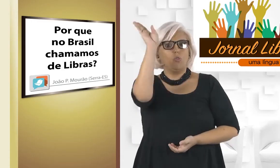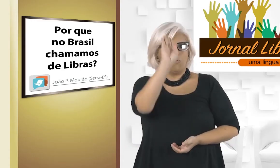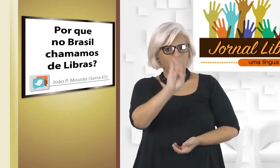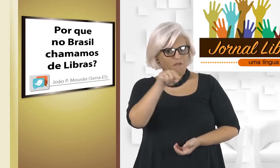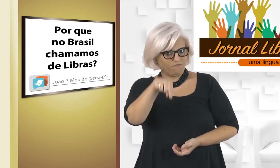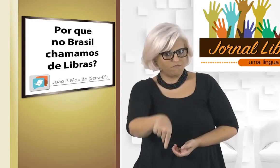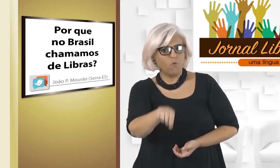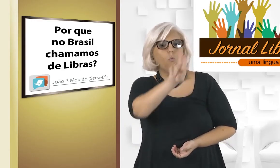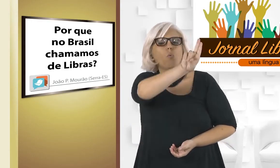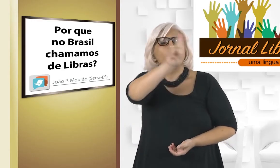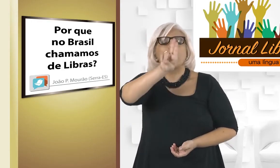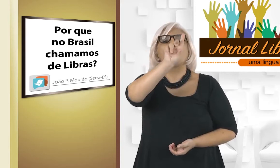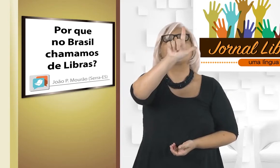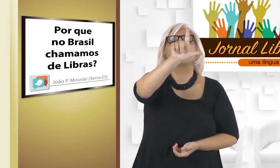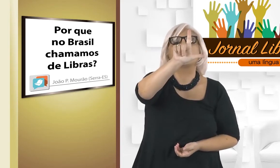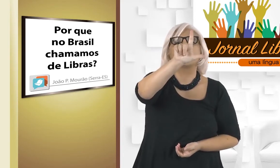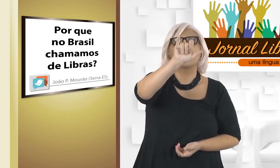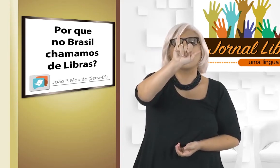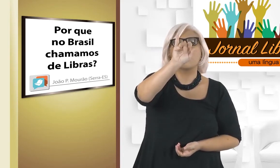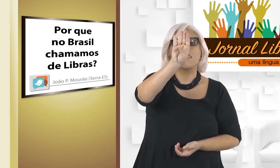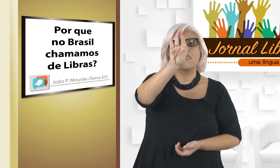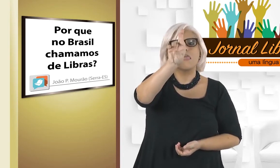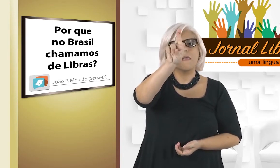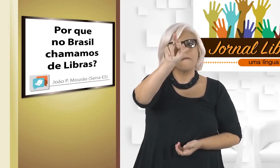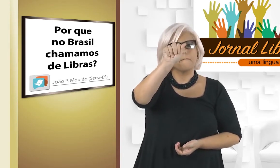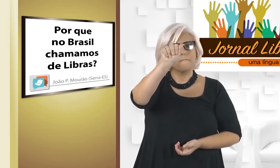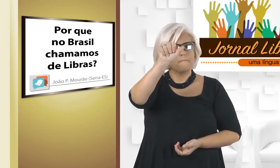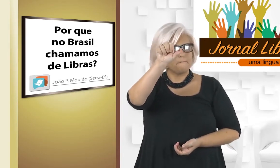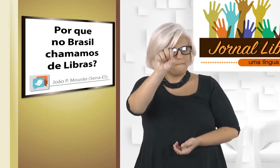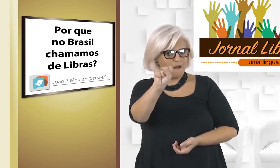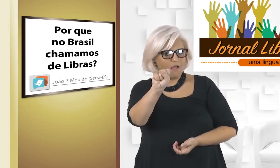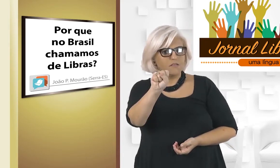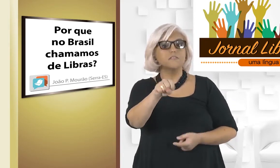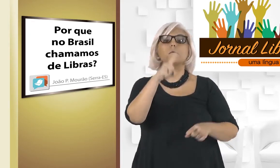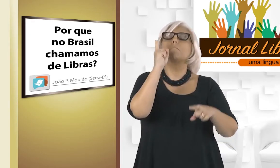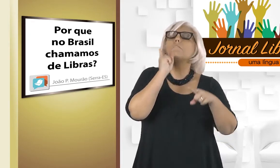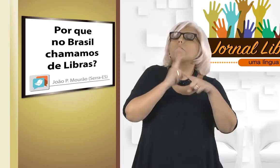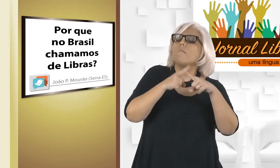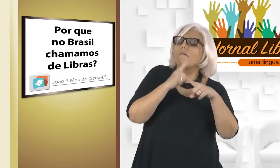No Brasil chamamos de Libras porque como cada país tem sua própria língua de sinais